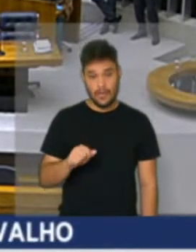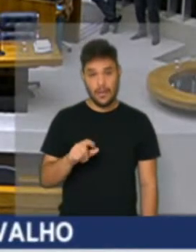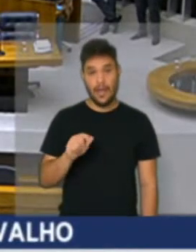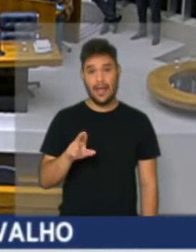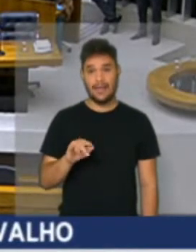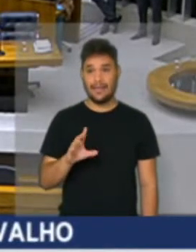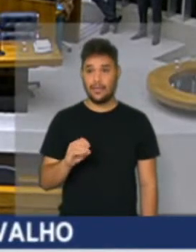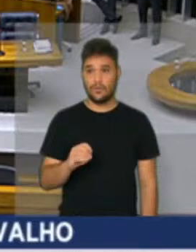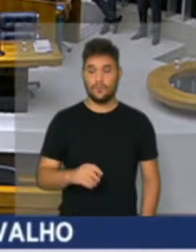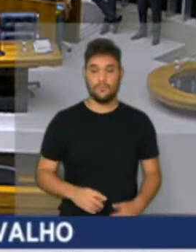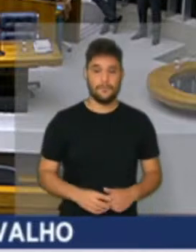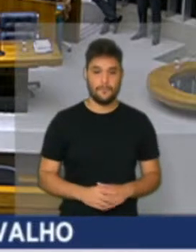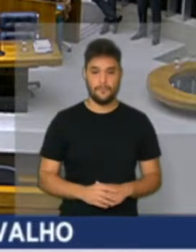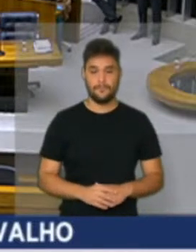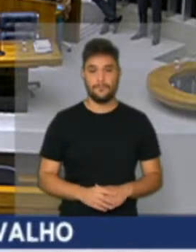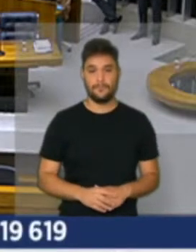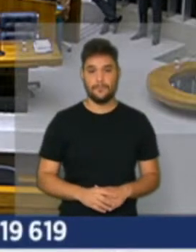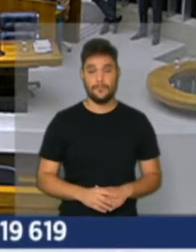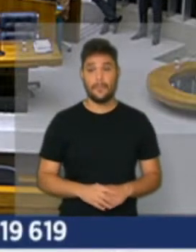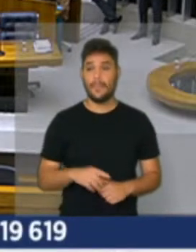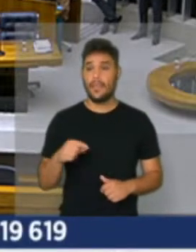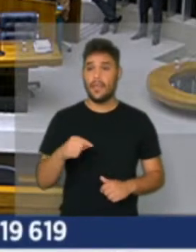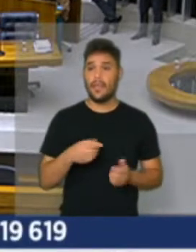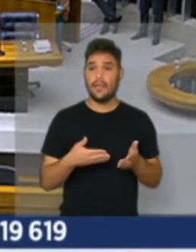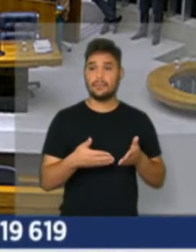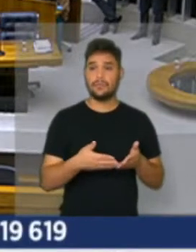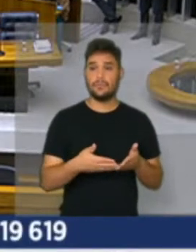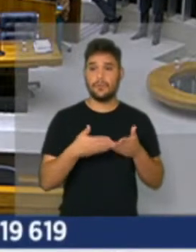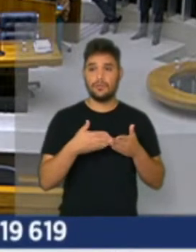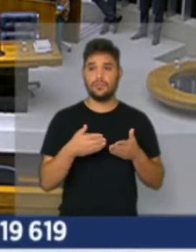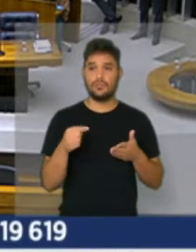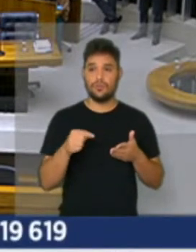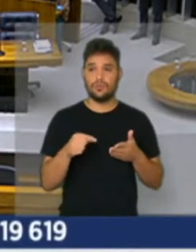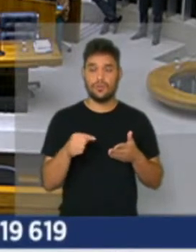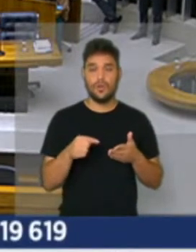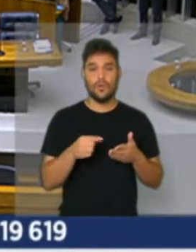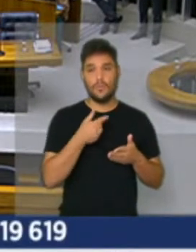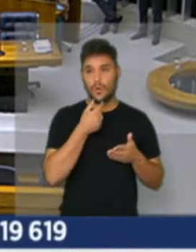FONTANA E ARLINDO CHINA CHINAGLIA, ESSE É O REQUERIMENTO PARA QUE O MINISTRO VENHA AO PLENÁRIO DA CÂMARA DOS DEPUTADOS. PRESTAR ESCLARECIMENTOS SOBRE...